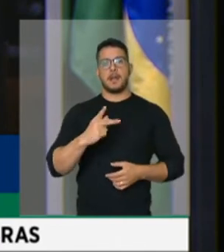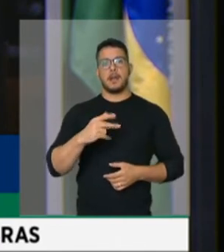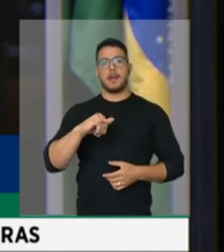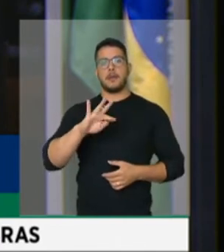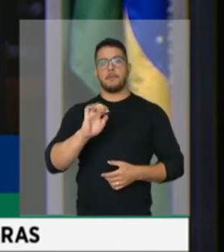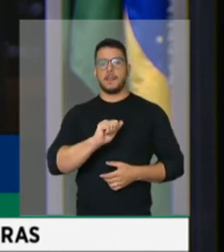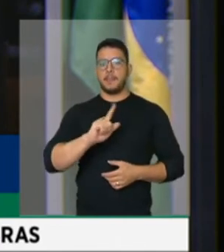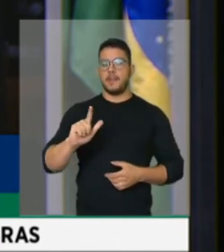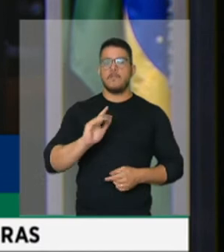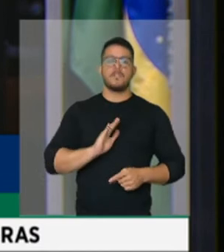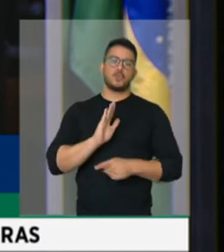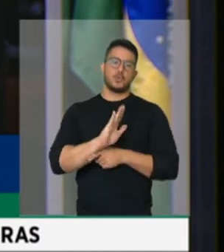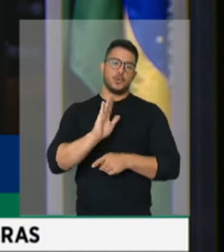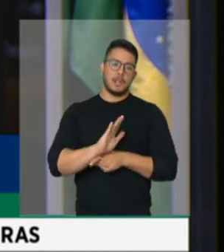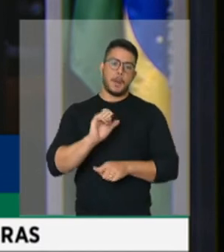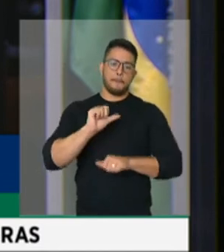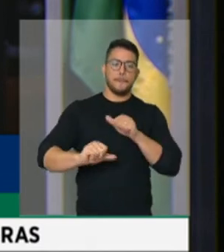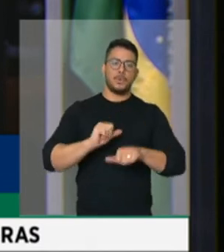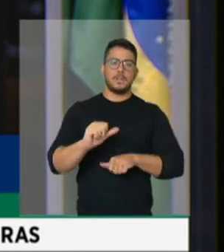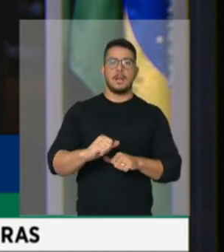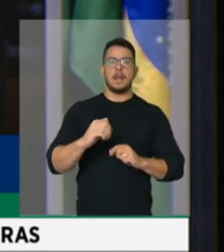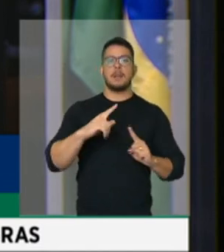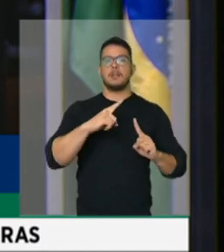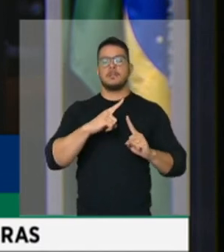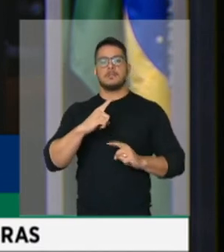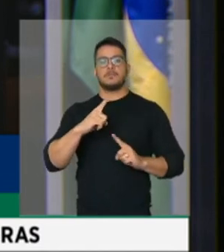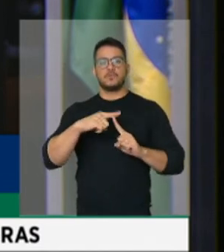MEDIDA PROVISÓRIA 1031/21 SOBRETUDO EM RAZÃO DA VIABILIDADE DE SUA EXECUÇÃO NO HORIZONTE DE PRAZO DISPONÍ